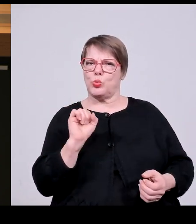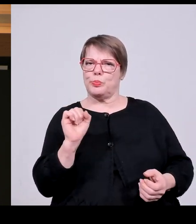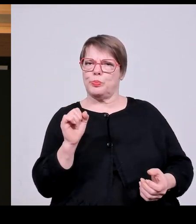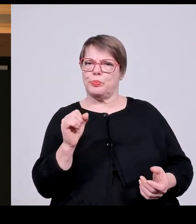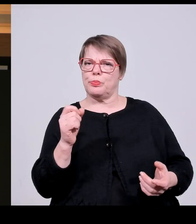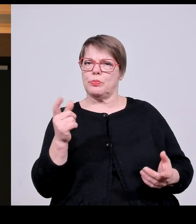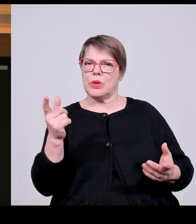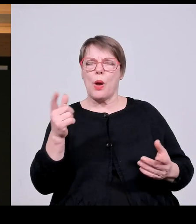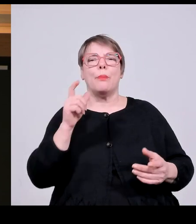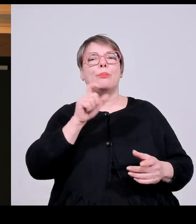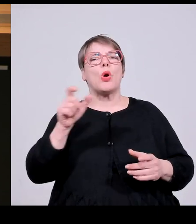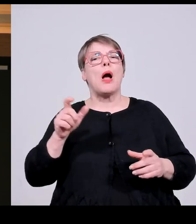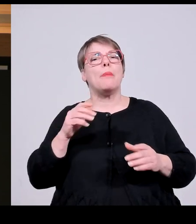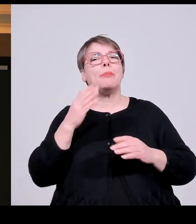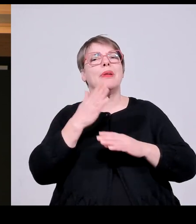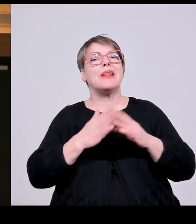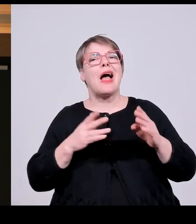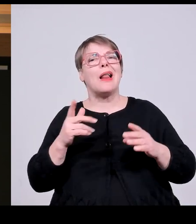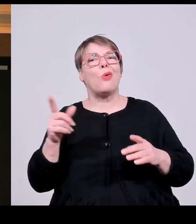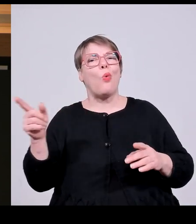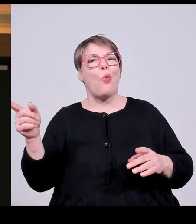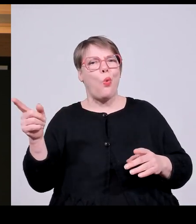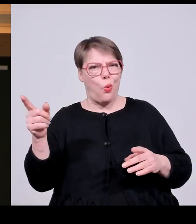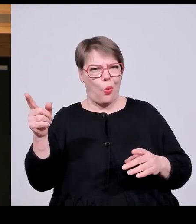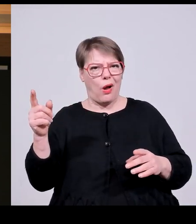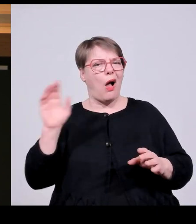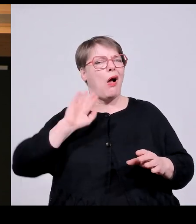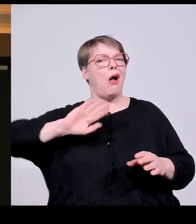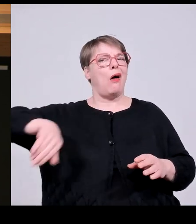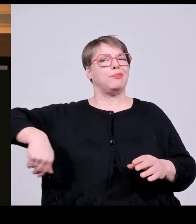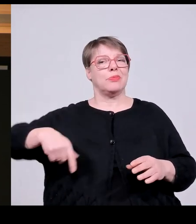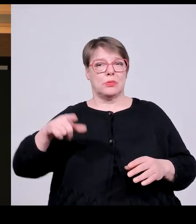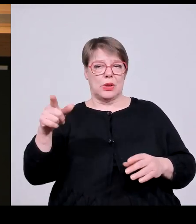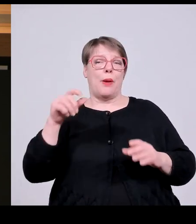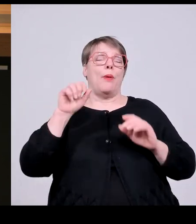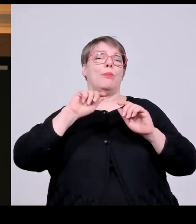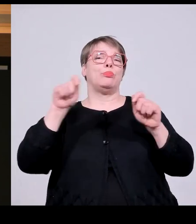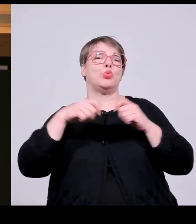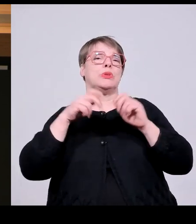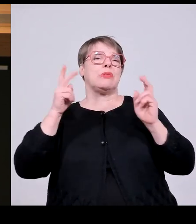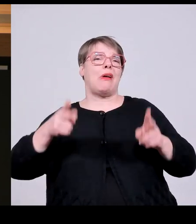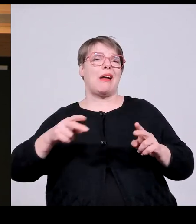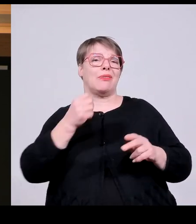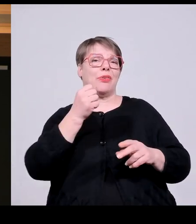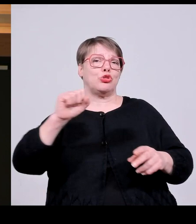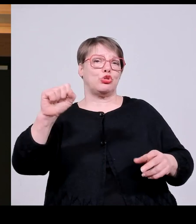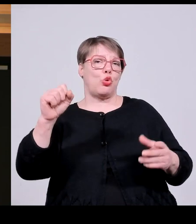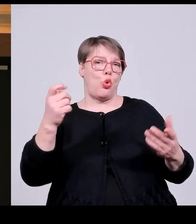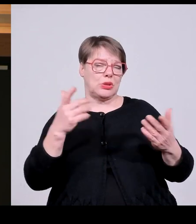Vorentwurf bis zum rollenden Bagger in ein bis maximal zwei Jahren bei komplexen Vorhaben vielleicht mal drei bis vier